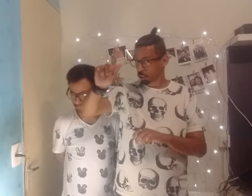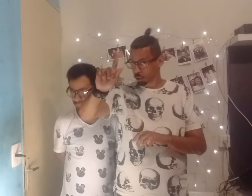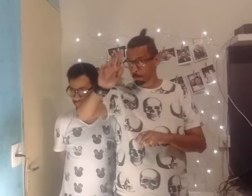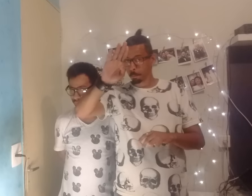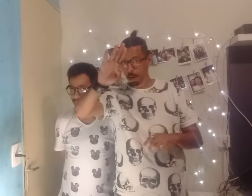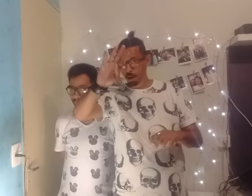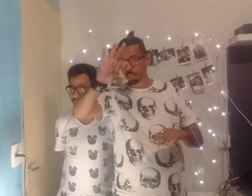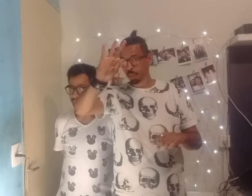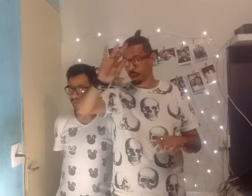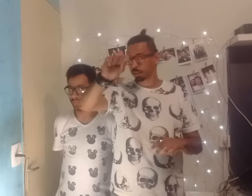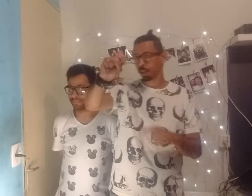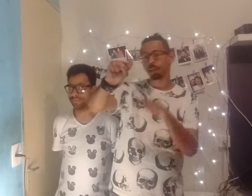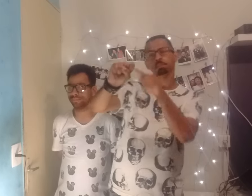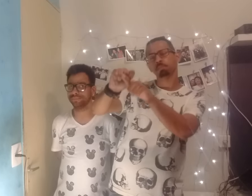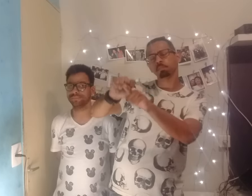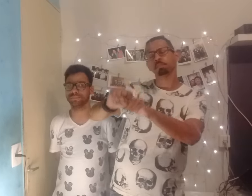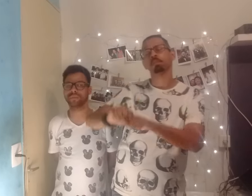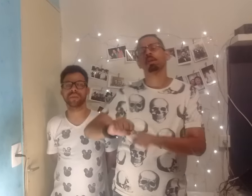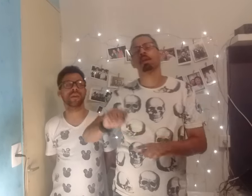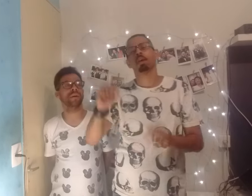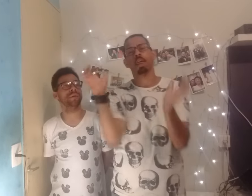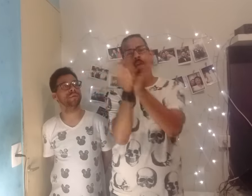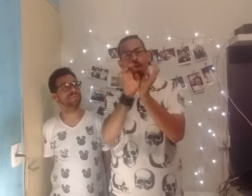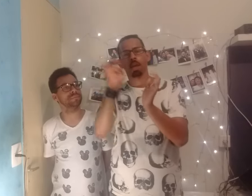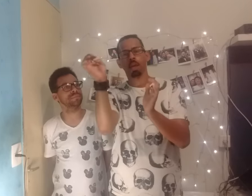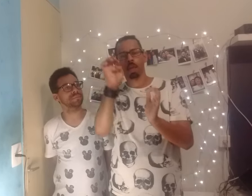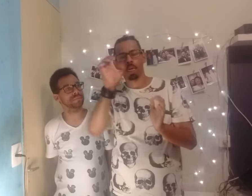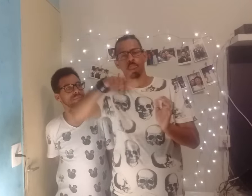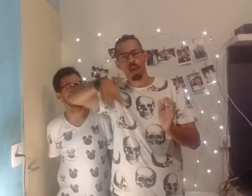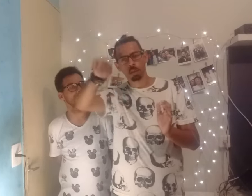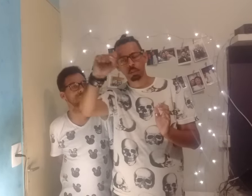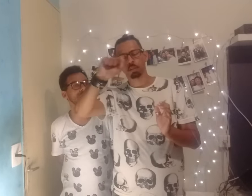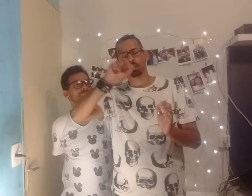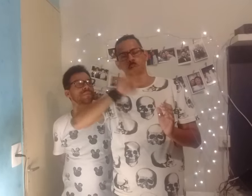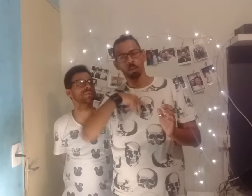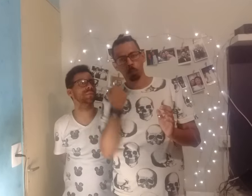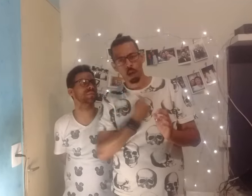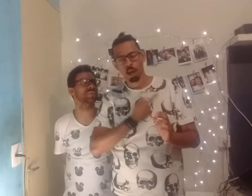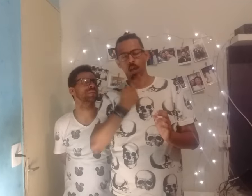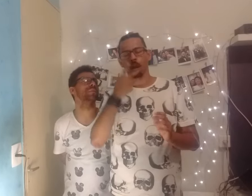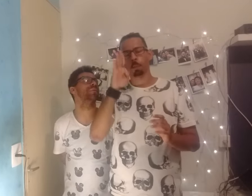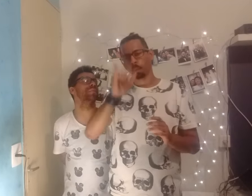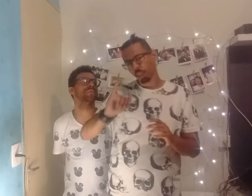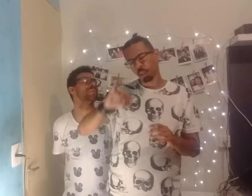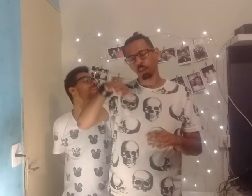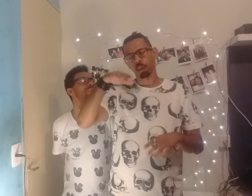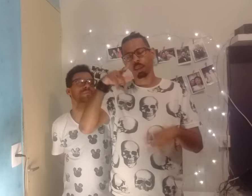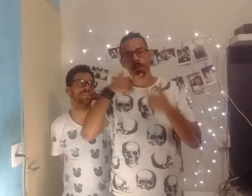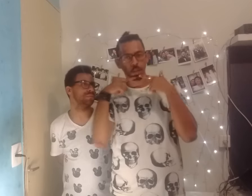LGBTS! GRUPO , GAYS , TRAS , lésbica e BISSEXUAL